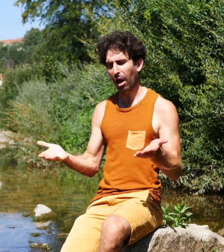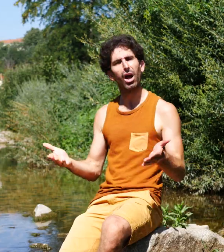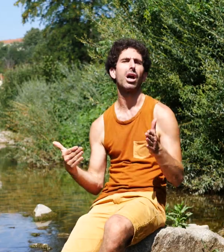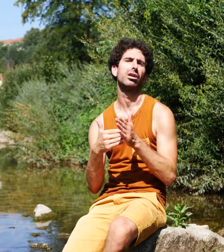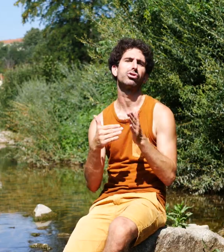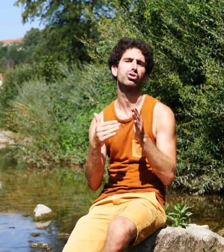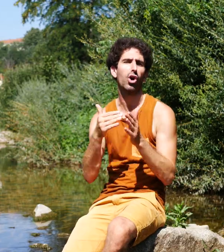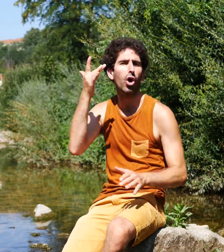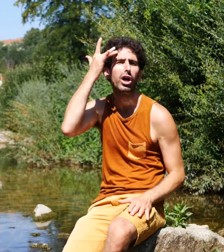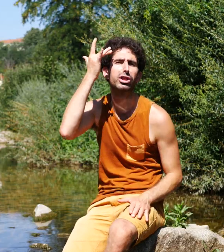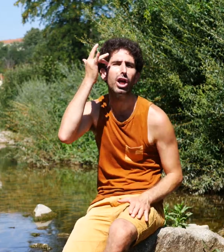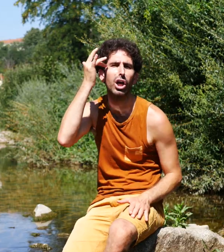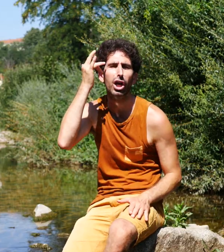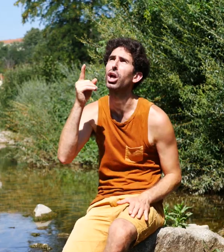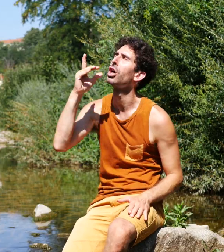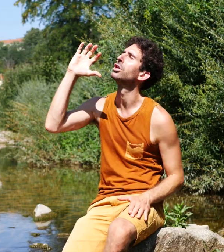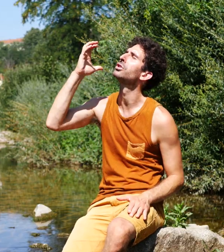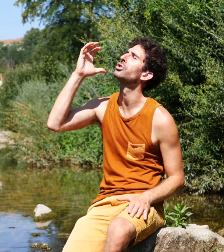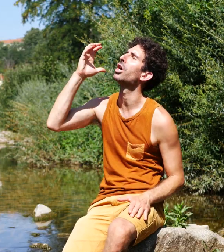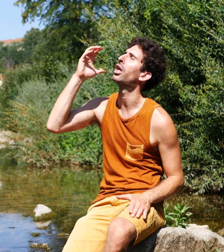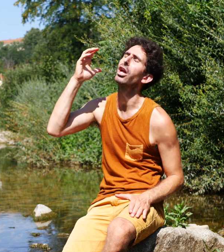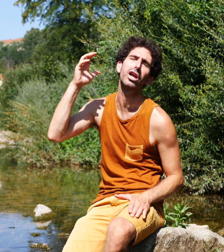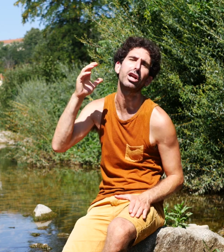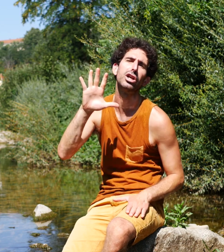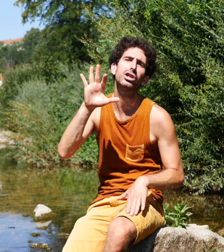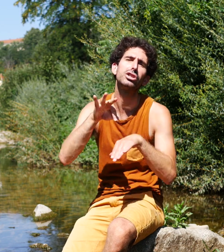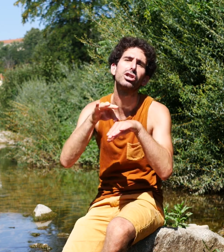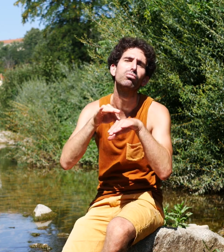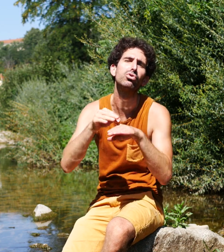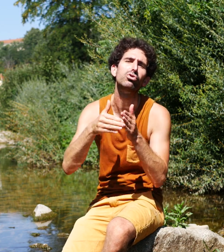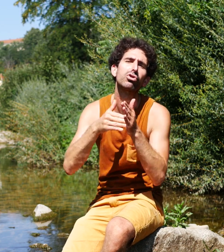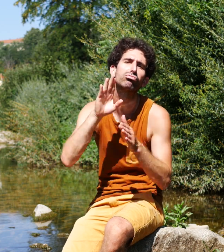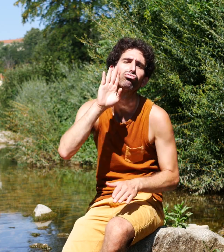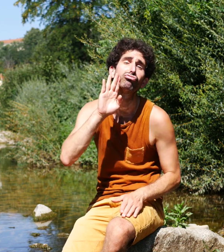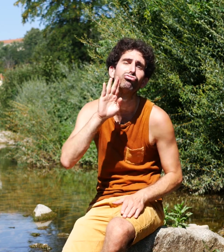Là, c'est encore l'été. Encore cinq minutes de soleil, s'il te plaît.